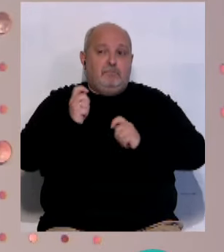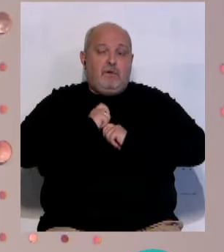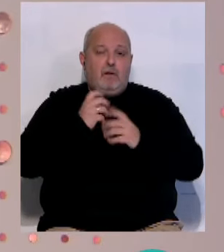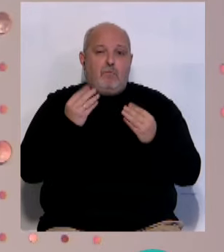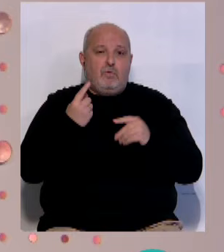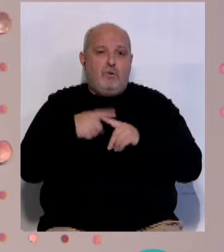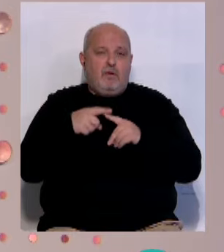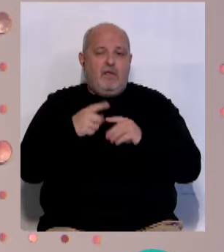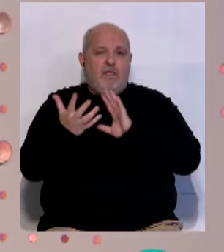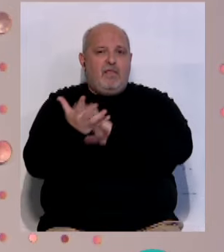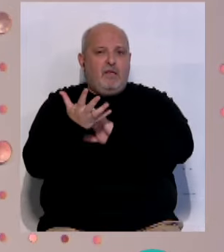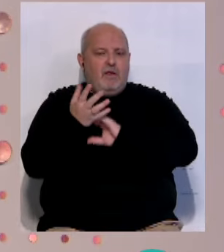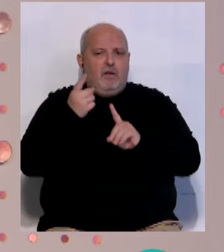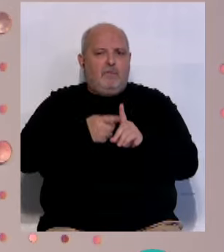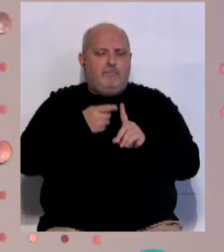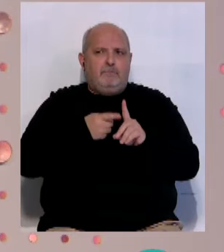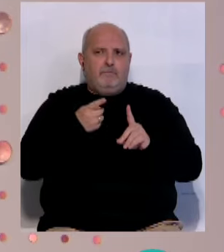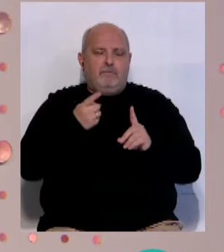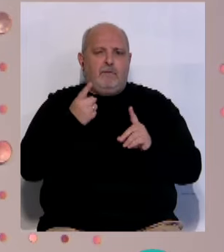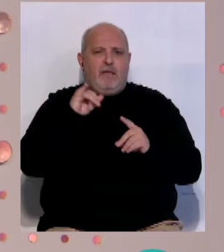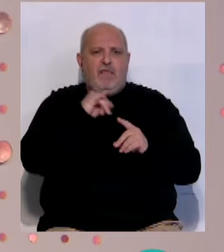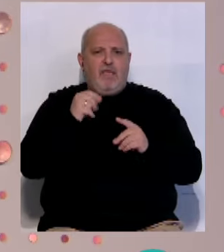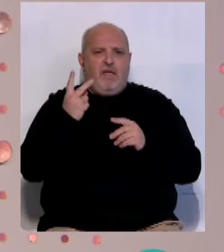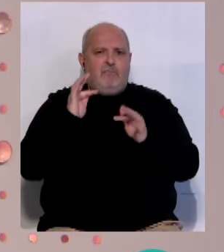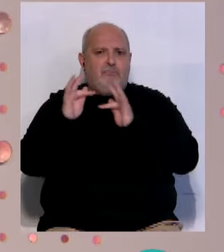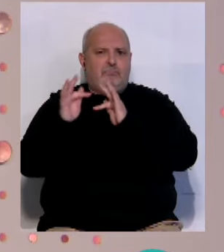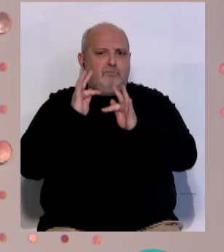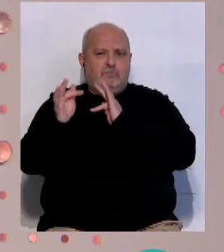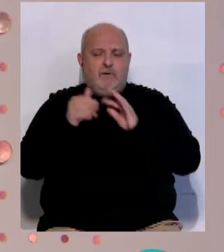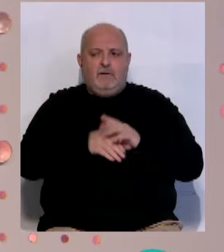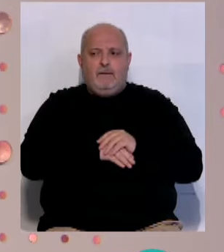esa banda derecha que hacía una competencia con isac carcelén bastante interesante es cierto que